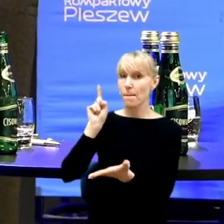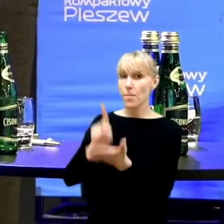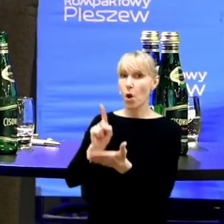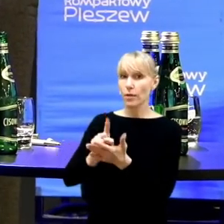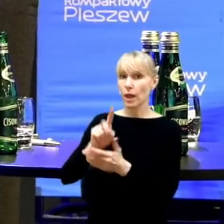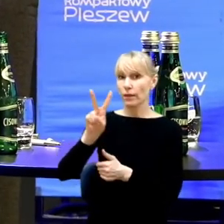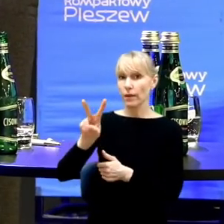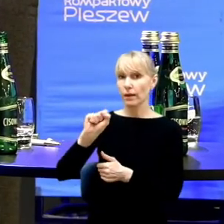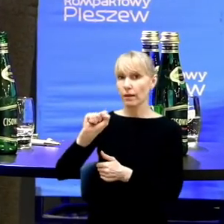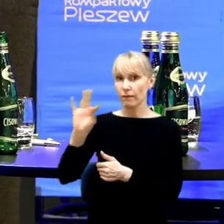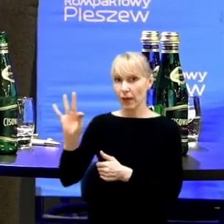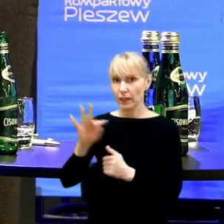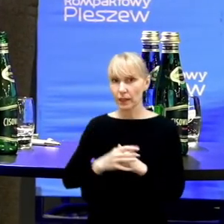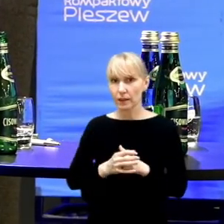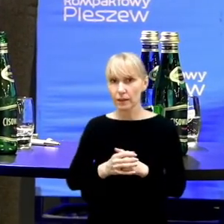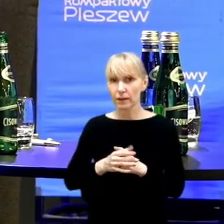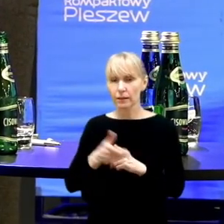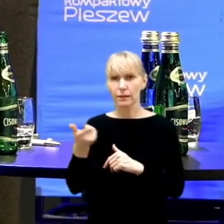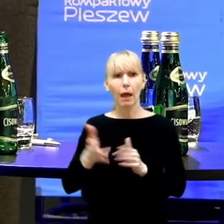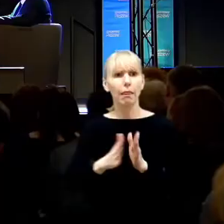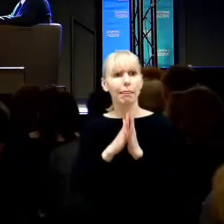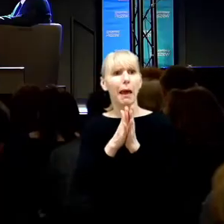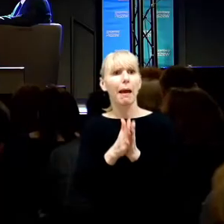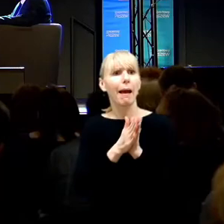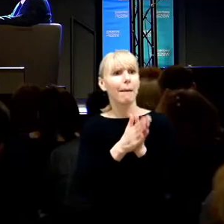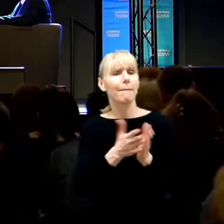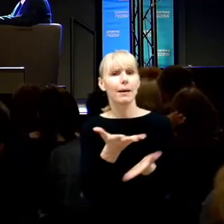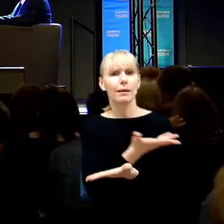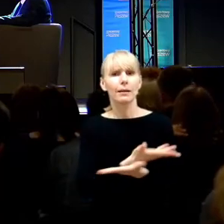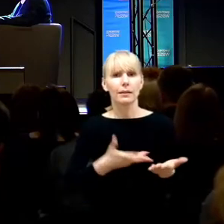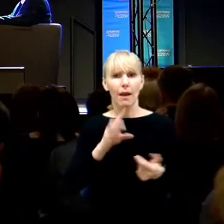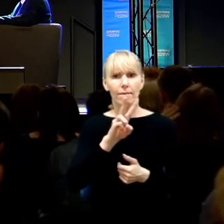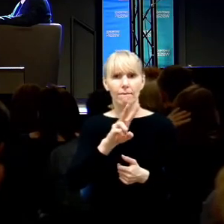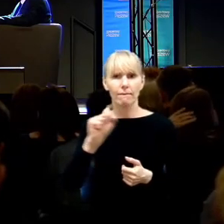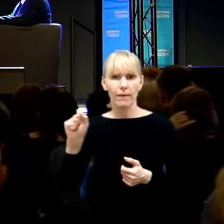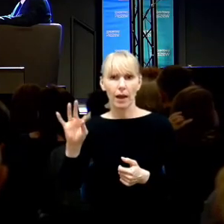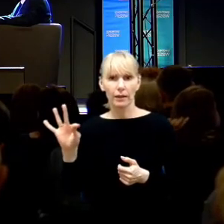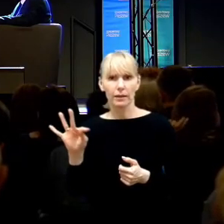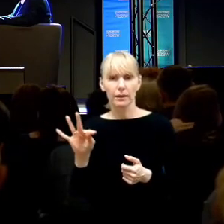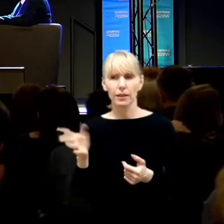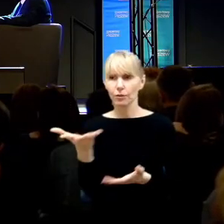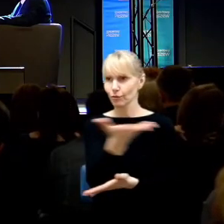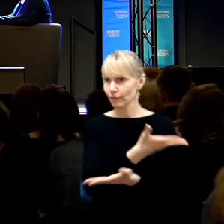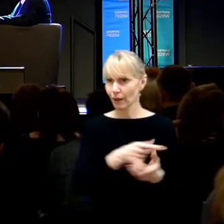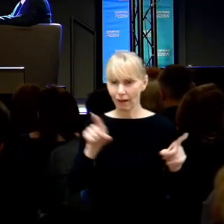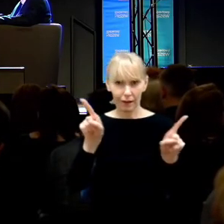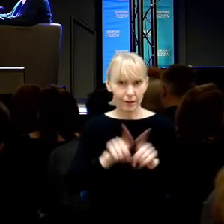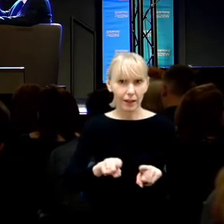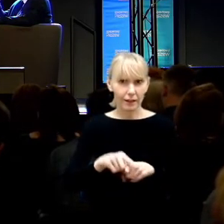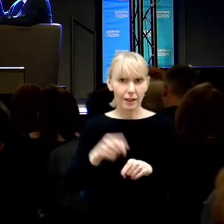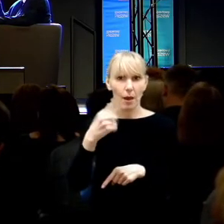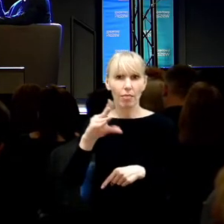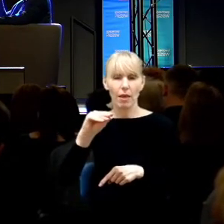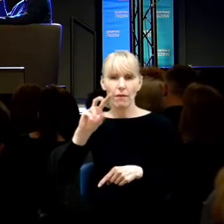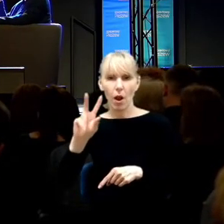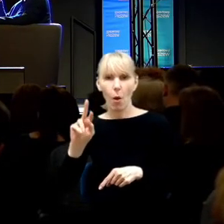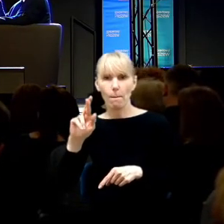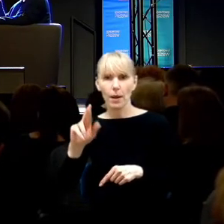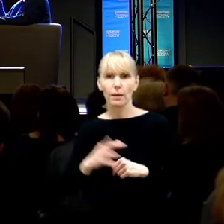Więc tutaj apel, żeby tym VAT-em byśmy byli tak równo traktowani jak developerzy. Dobrze, dziękuję.